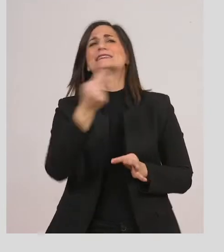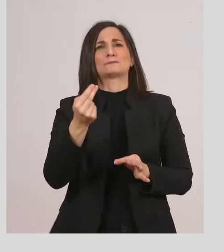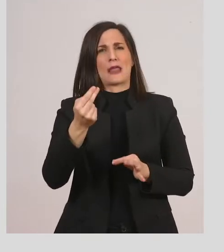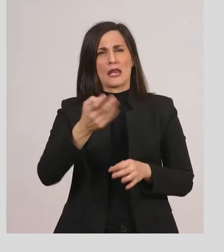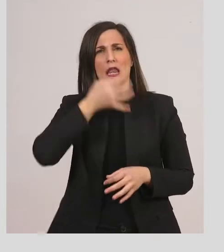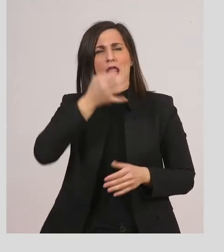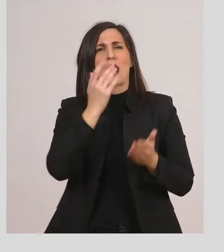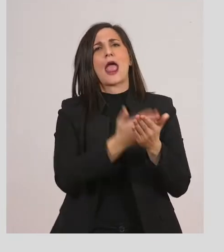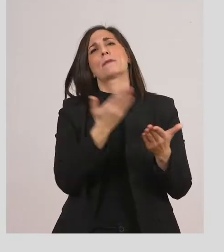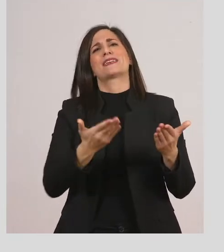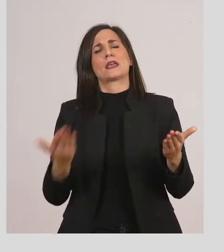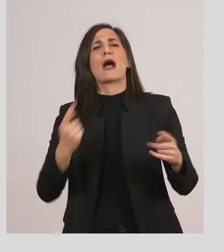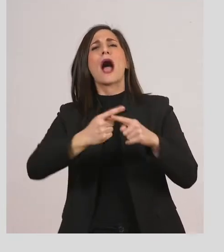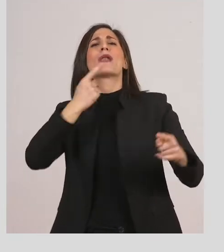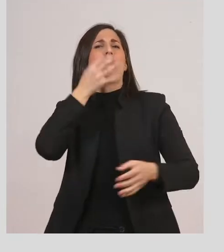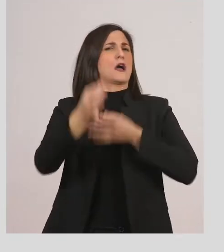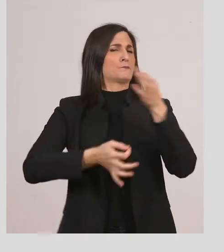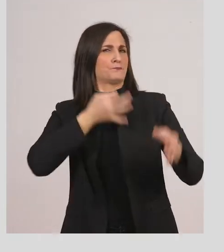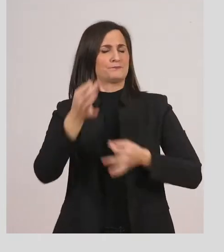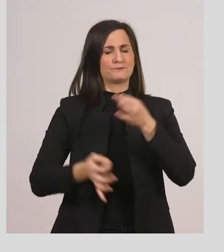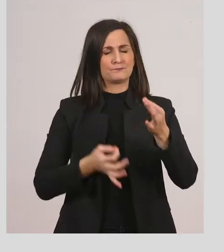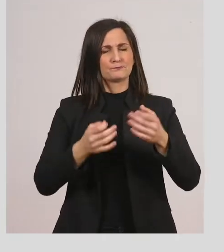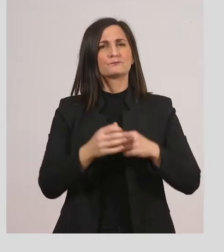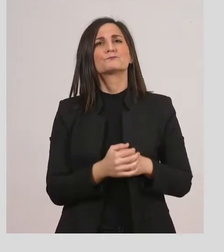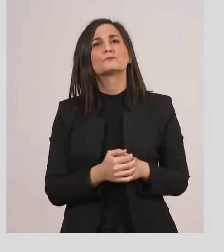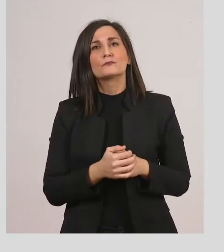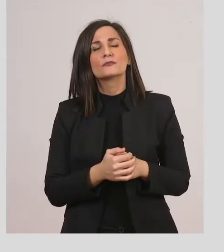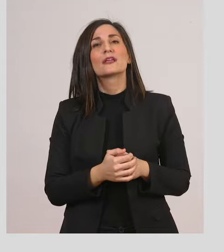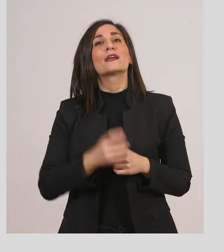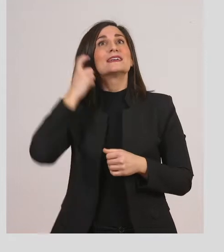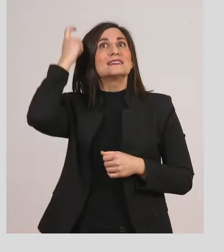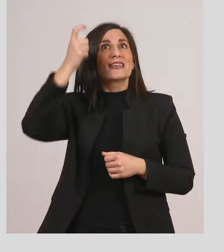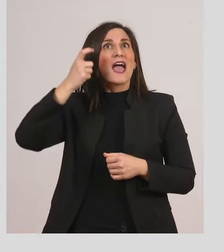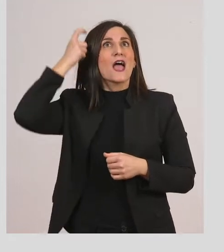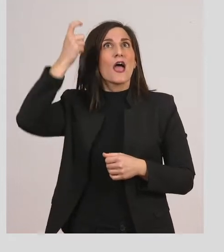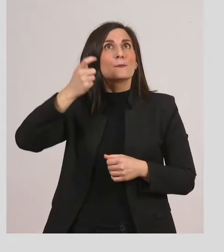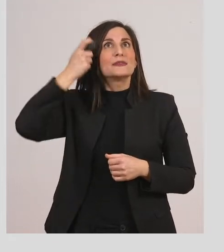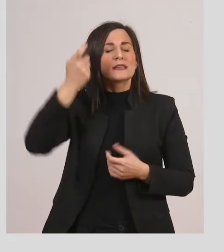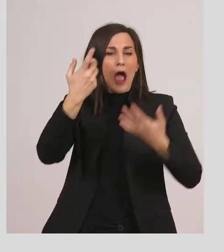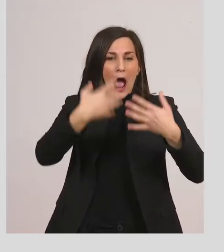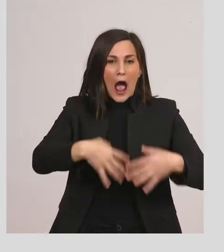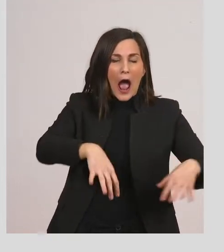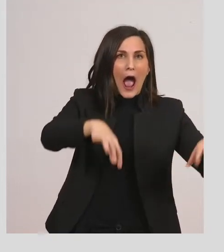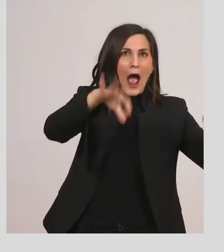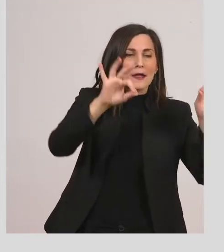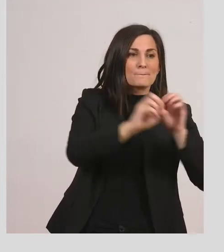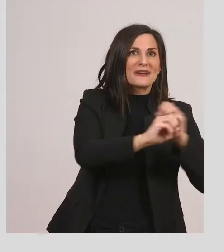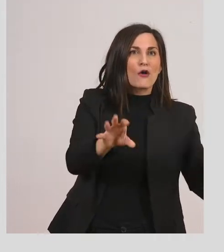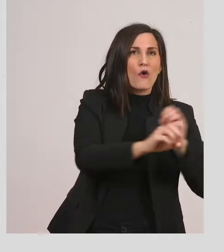Επιχείρημα με πάρα πολύ απλά λόγια είναι στην ουσία... η πορεία της σκέψης μας, η οποία ξεκινάει από μία πληροφορία...